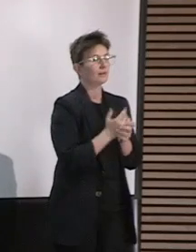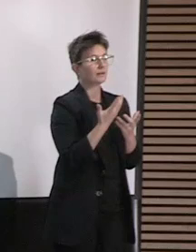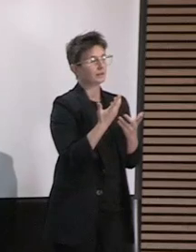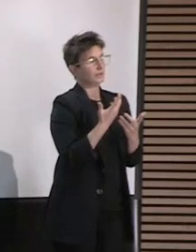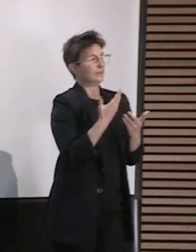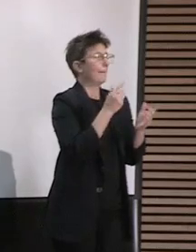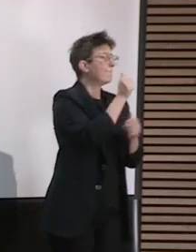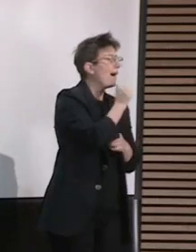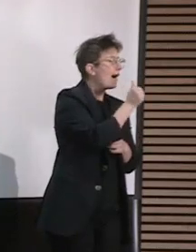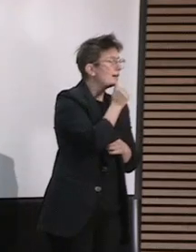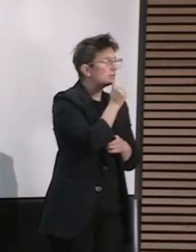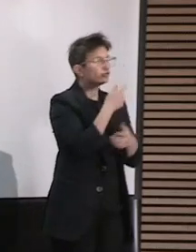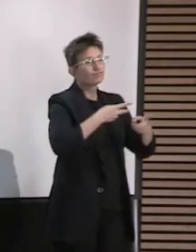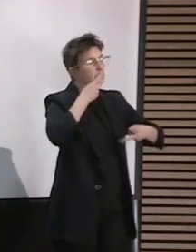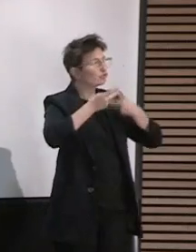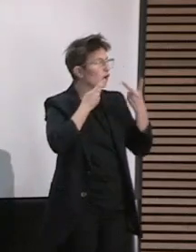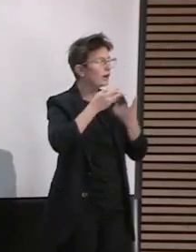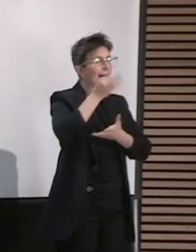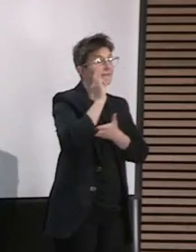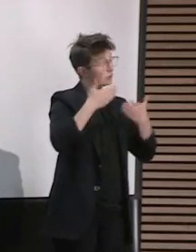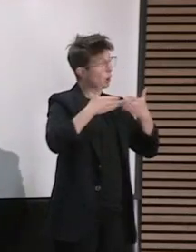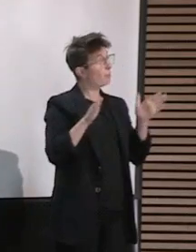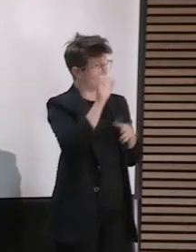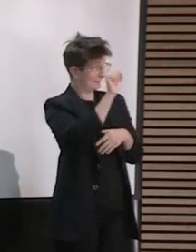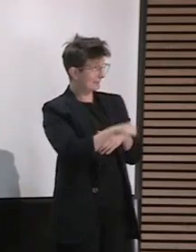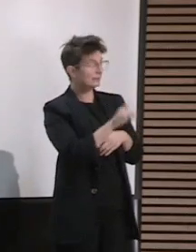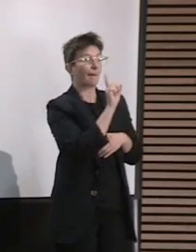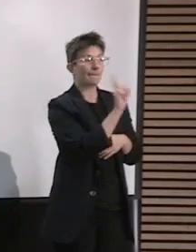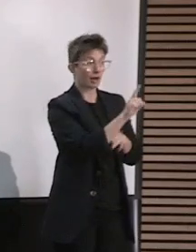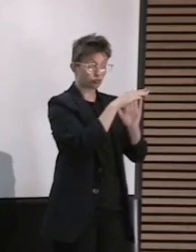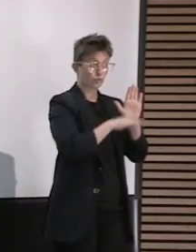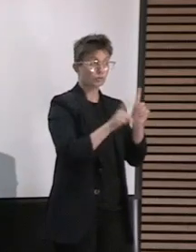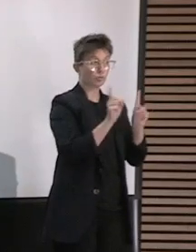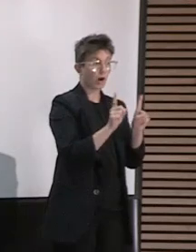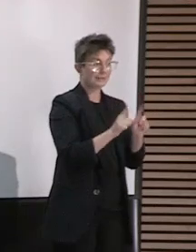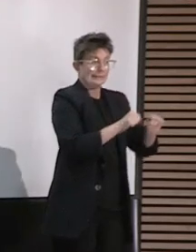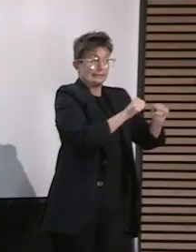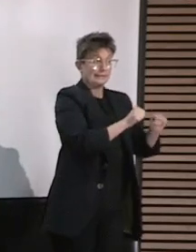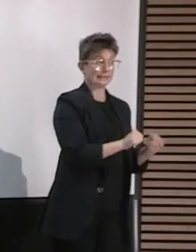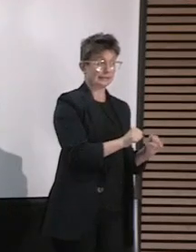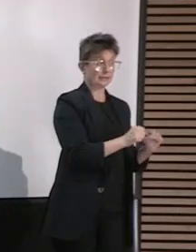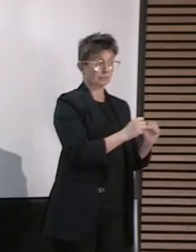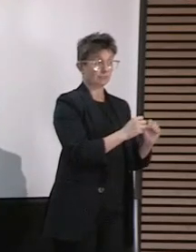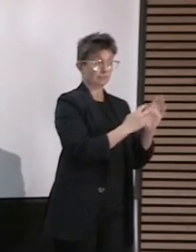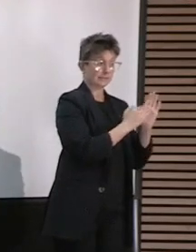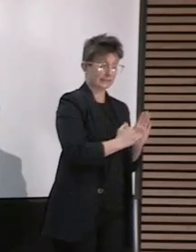te iwi whanui me. Kaihoko kei runga i o raatau papaa te waa